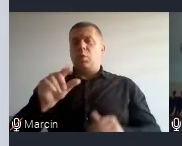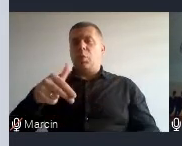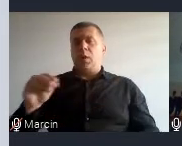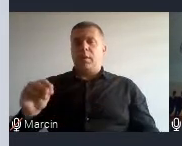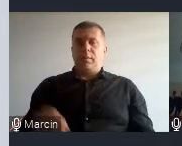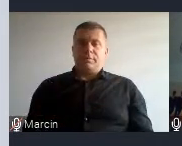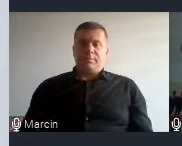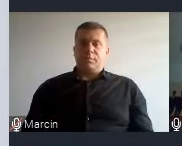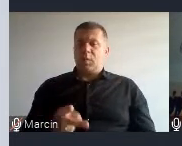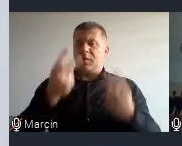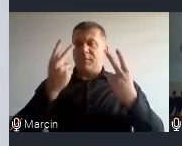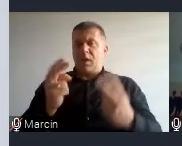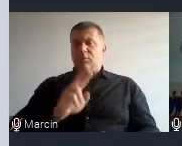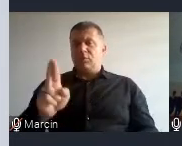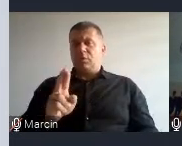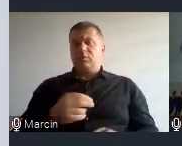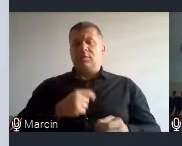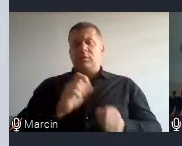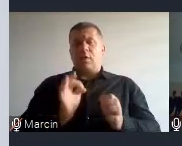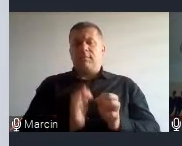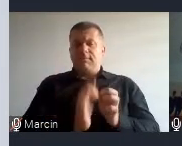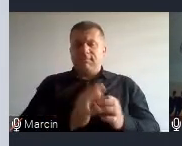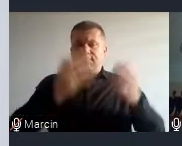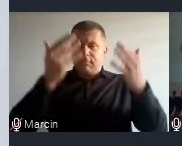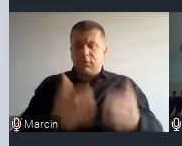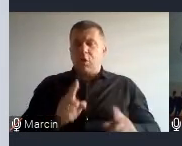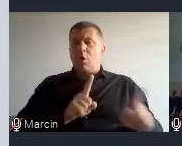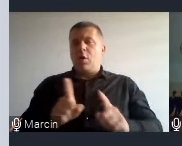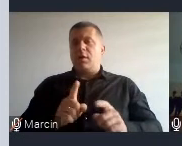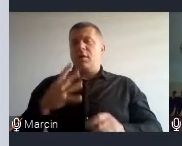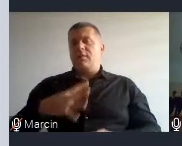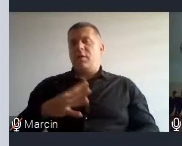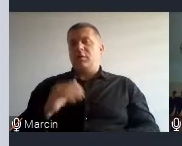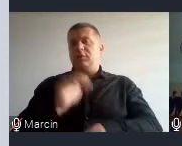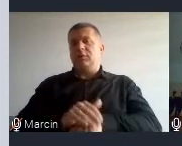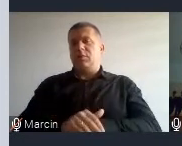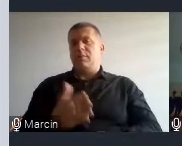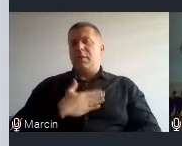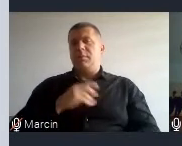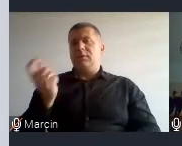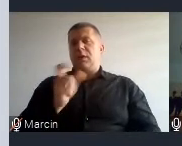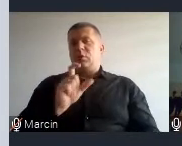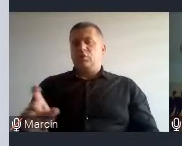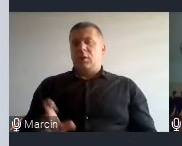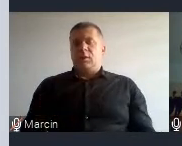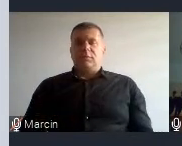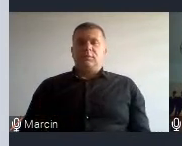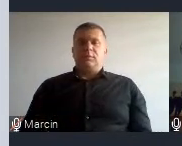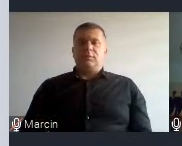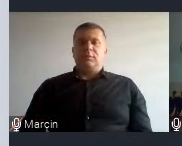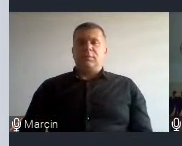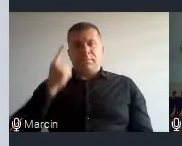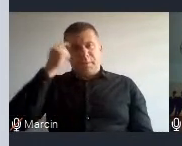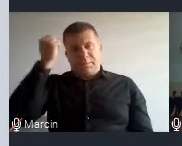To ważna rzecz przy szacowaniu, określaniu wartości zamówienia – żeby mieć to cały czas z tyłu głowy.